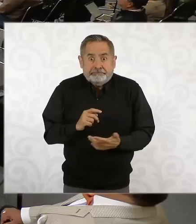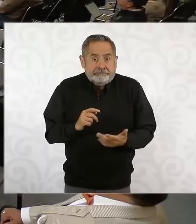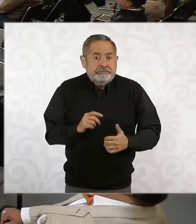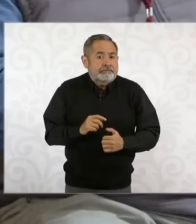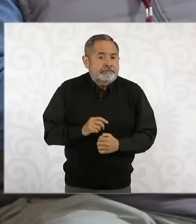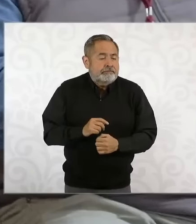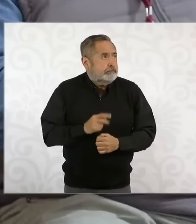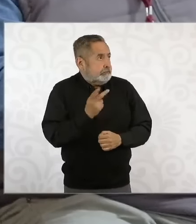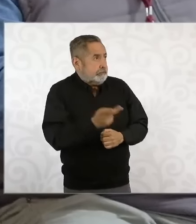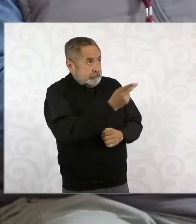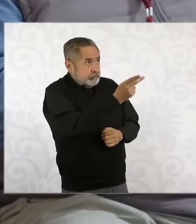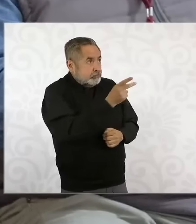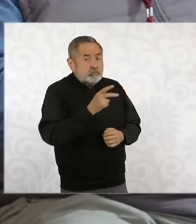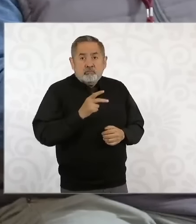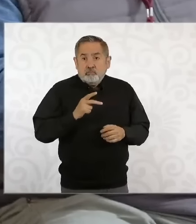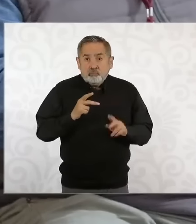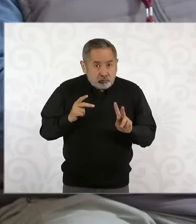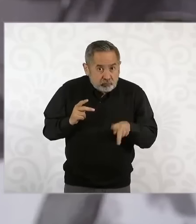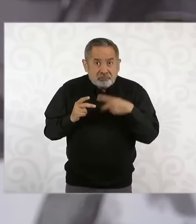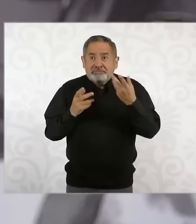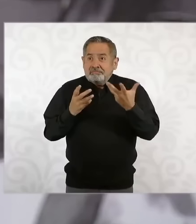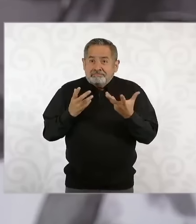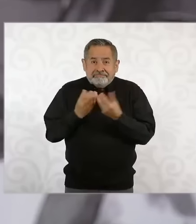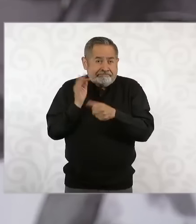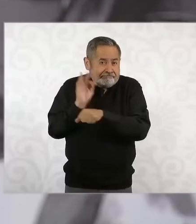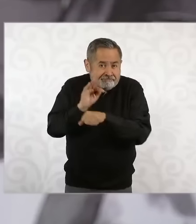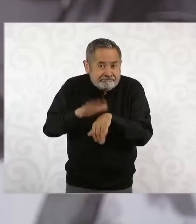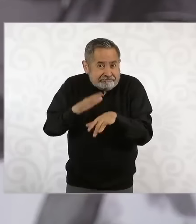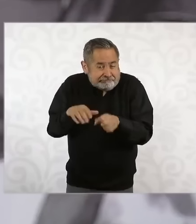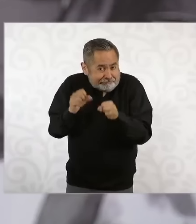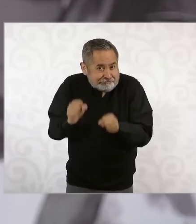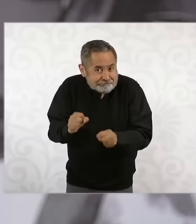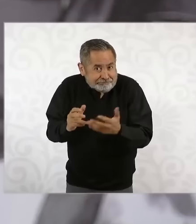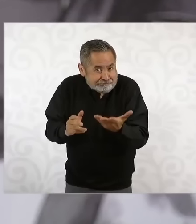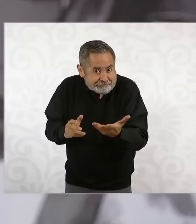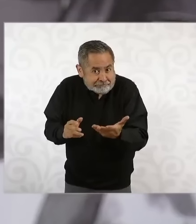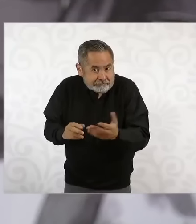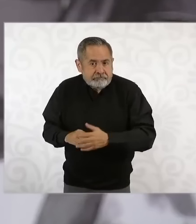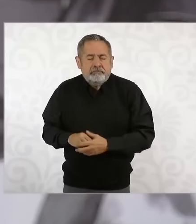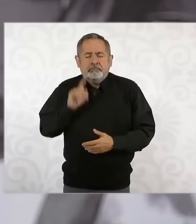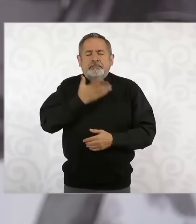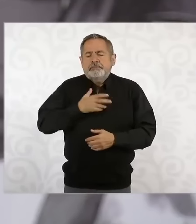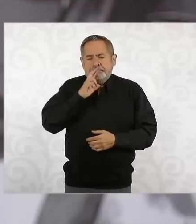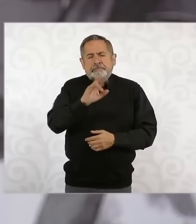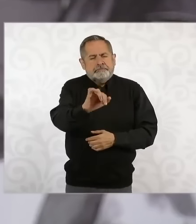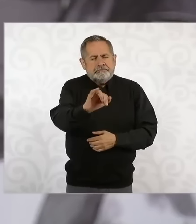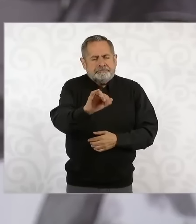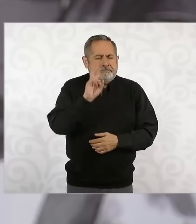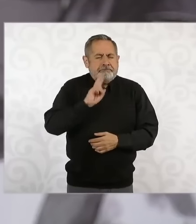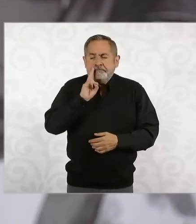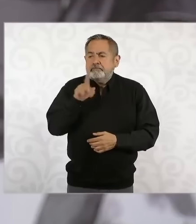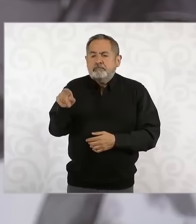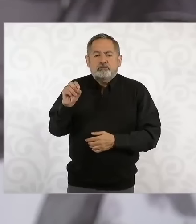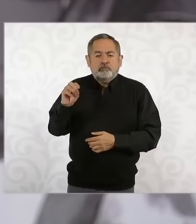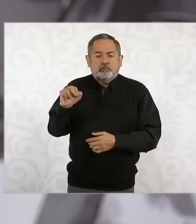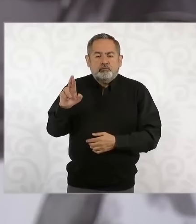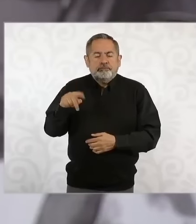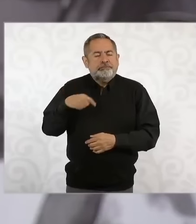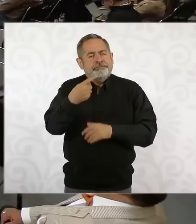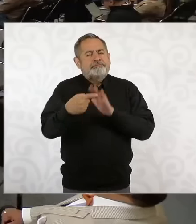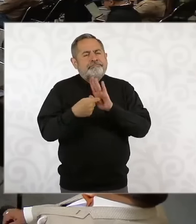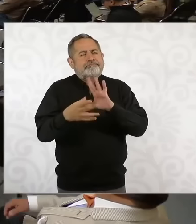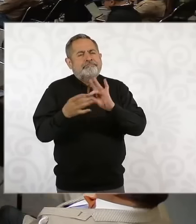de seguridad otra vez en esa entidad? Sí. Eh, a ver si Omar puede dar una un avance. Y nada más